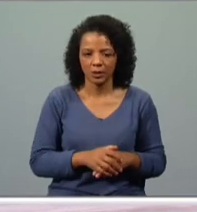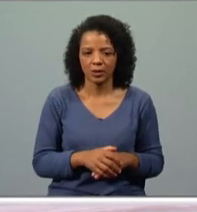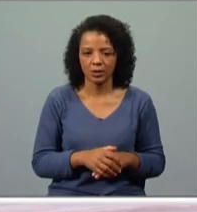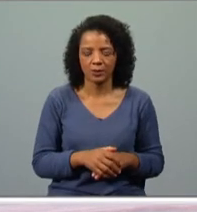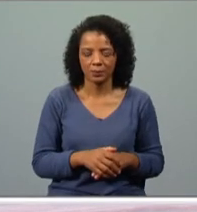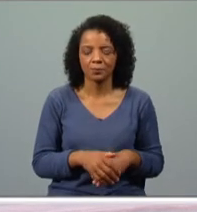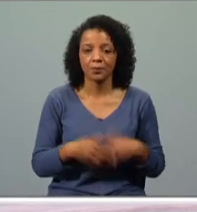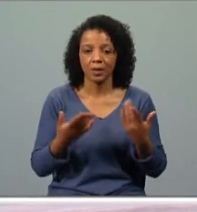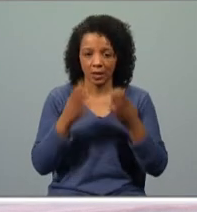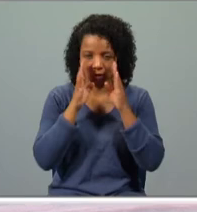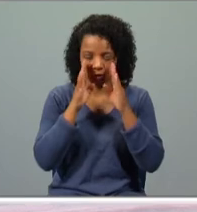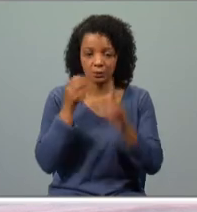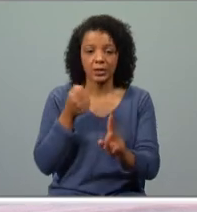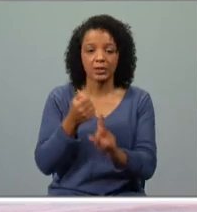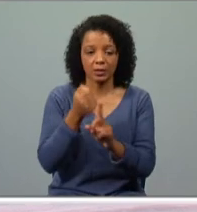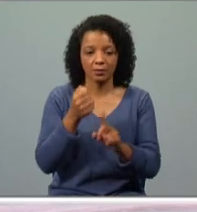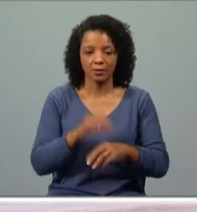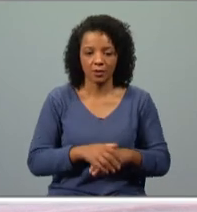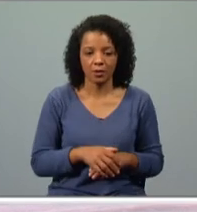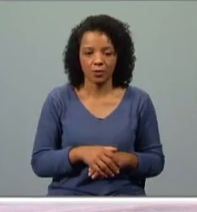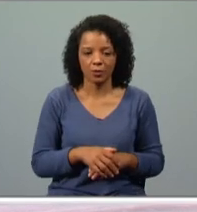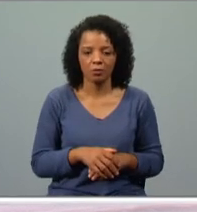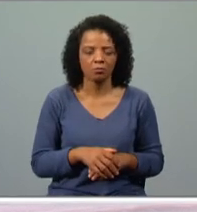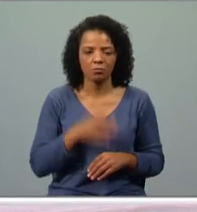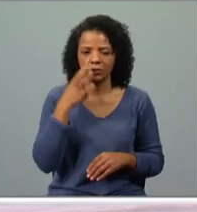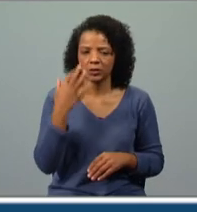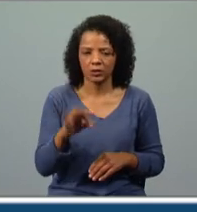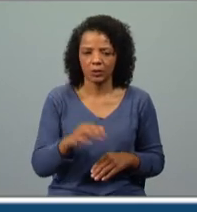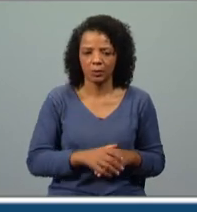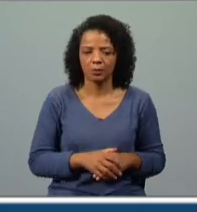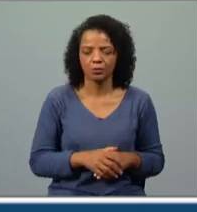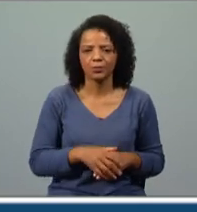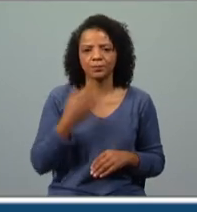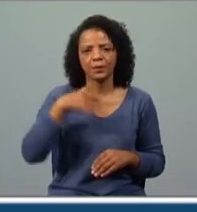atente então para o desafio que te vou deixar é muito simples imagina que antes 然後注意我要給你的挑戰離開很簡單想像之前